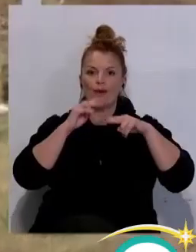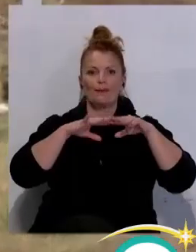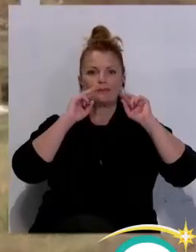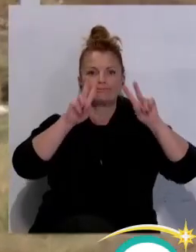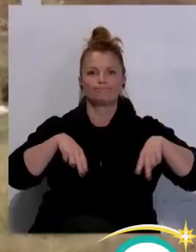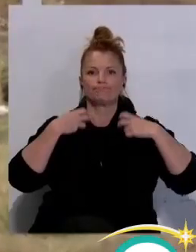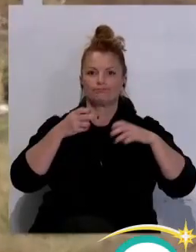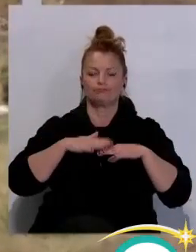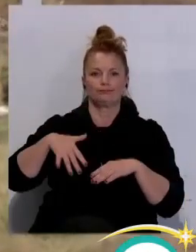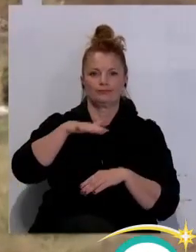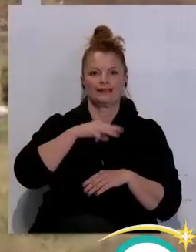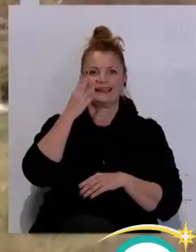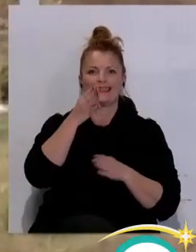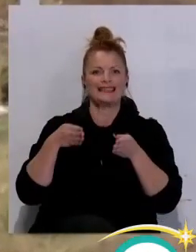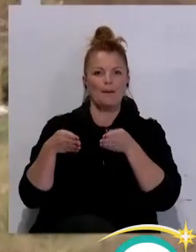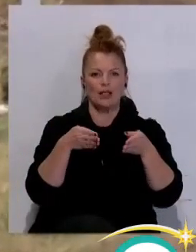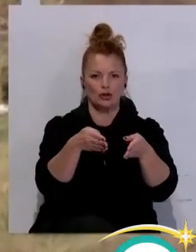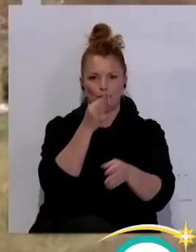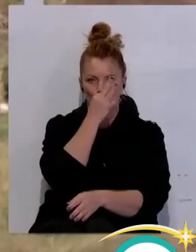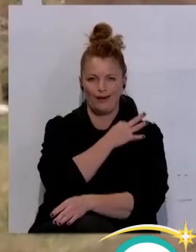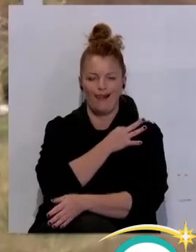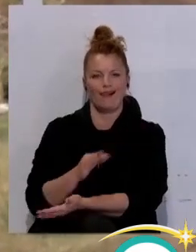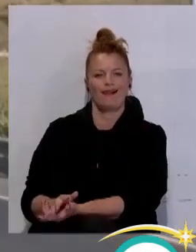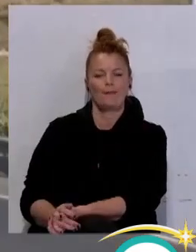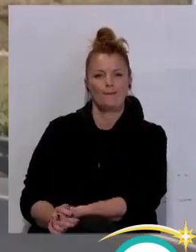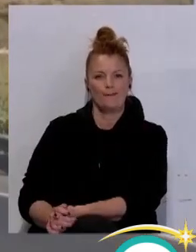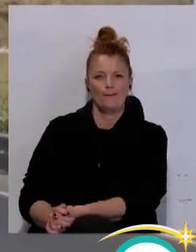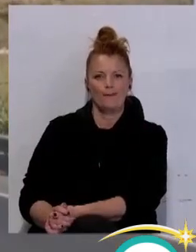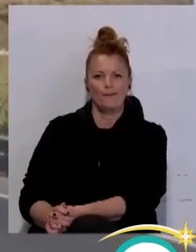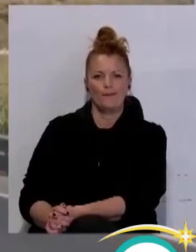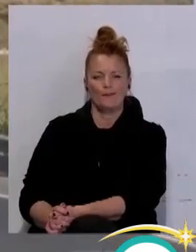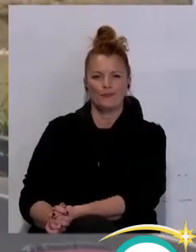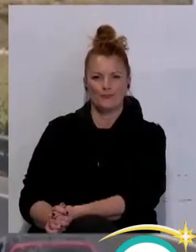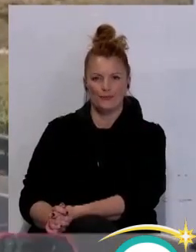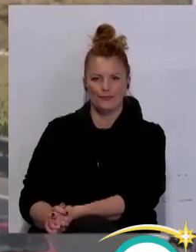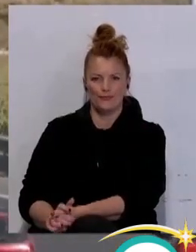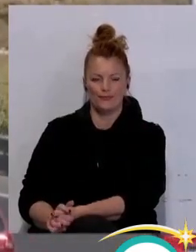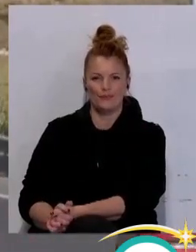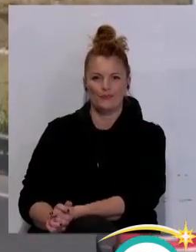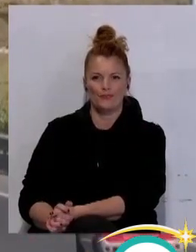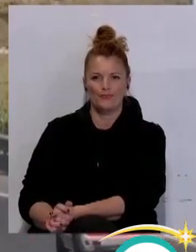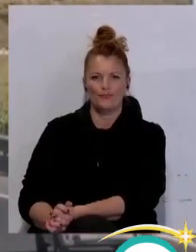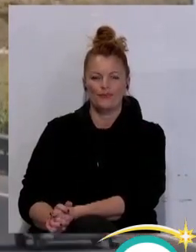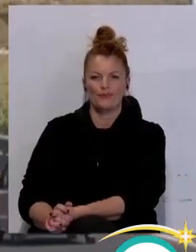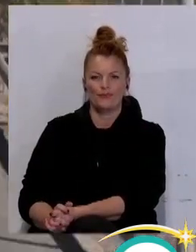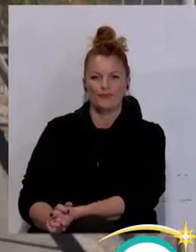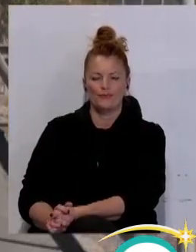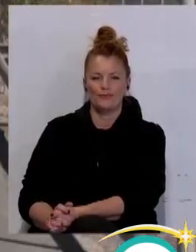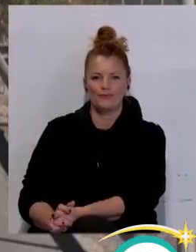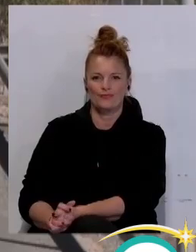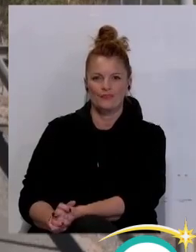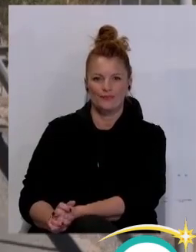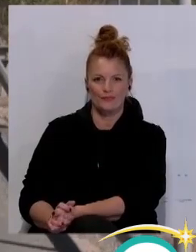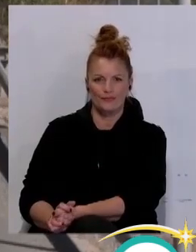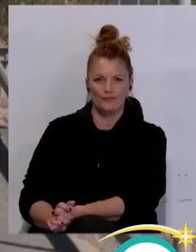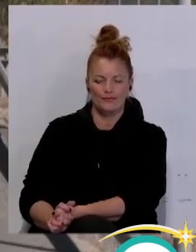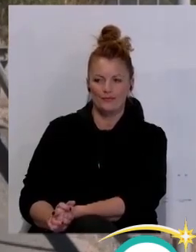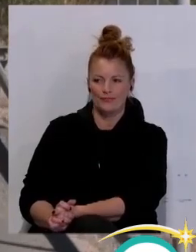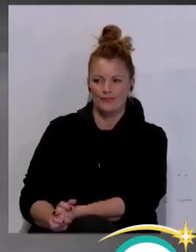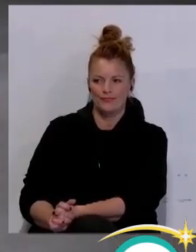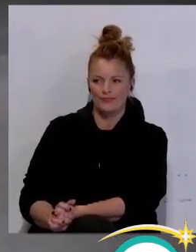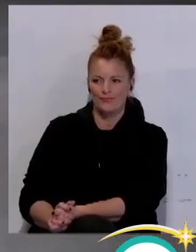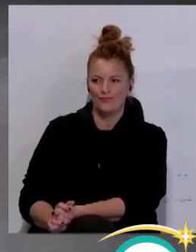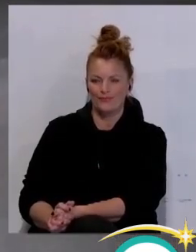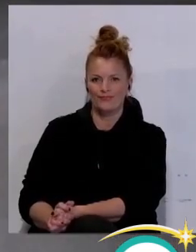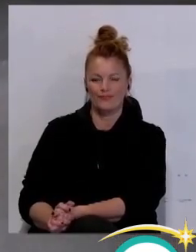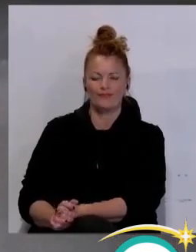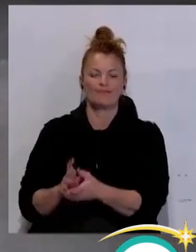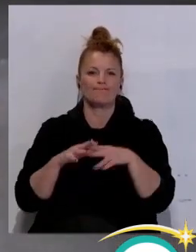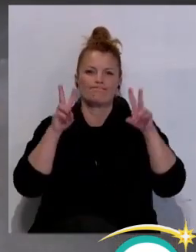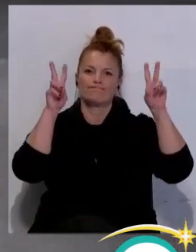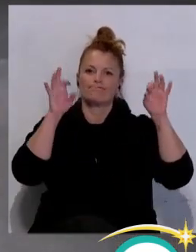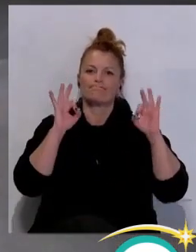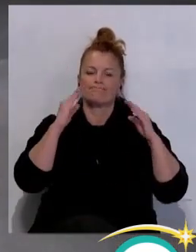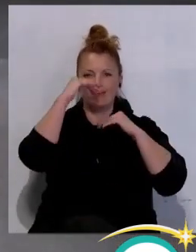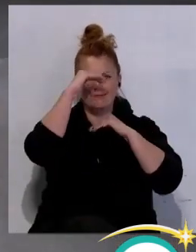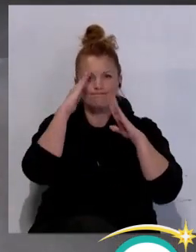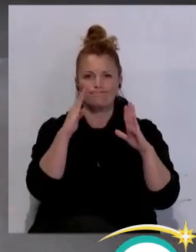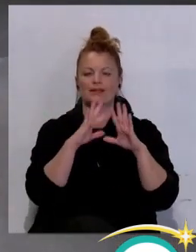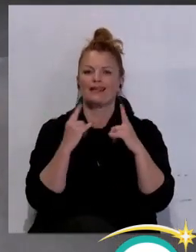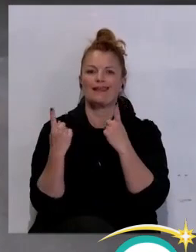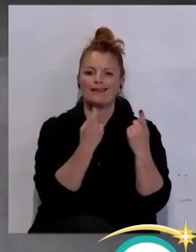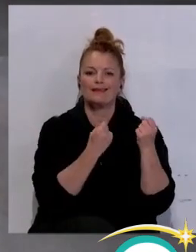nudo de tres [Música] caminos se trata de de atender las necesidades básicas pero también